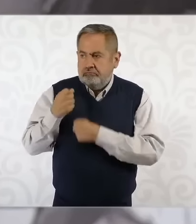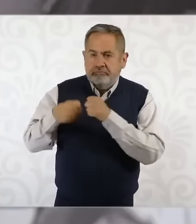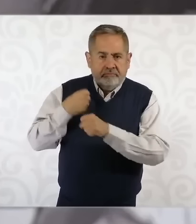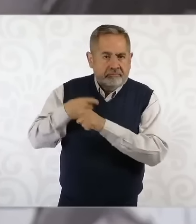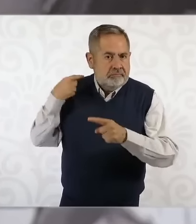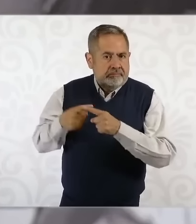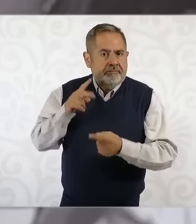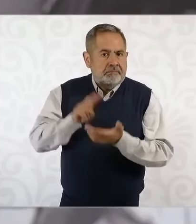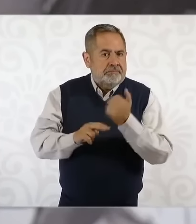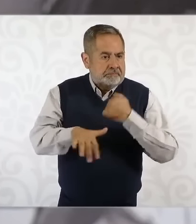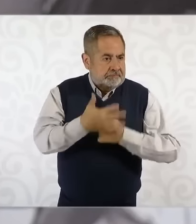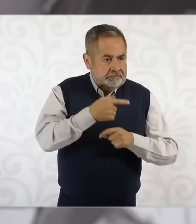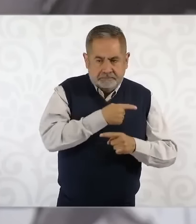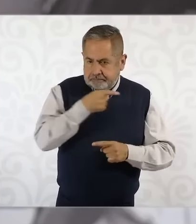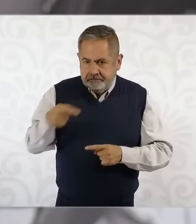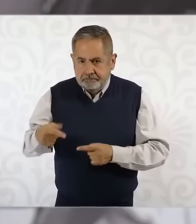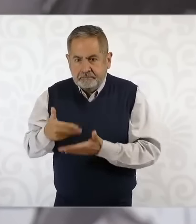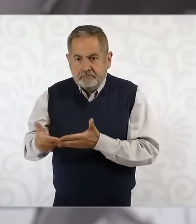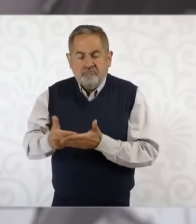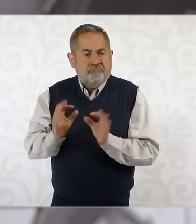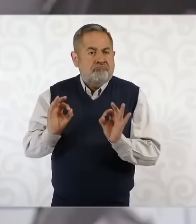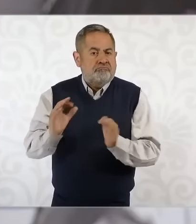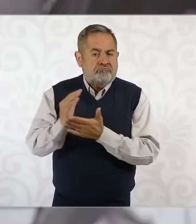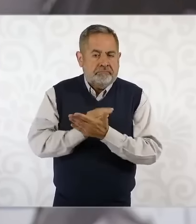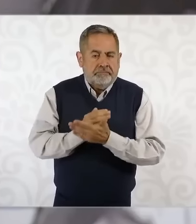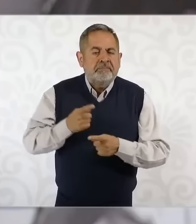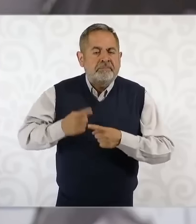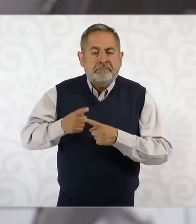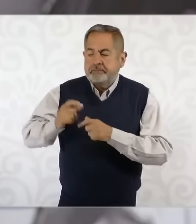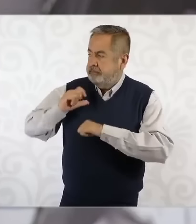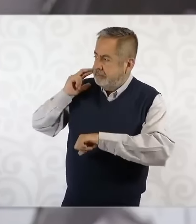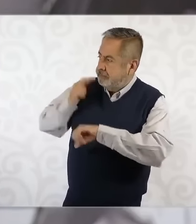Esta disminución refleja que la estrategia encabezada por la presidenta Claudia Shabom